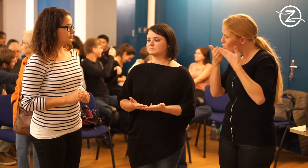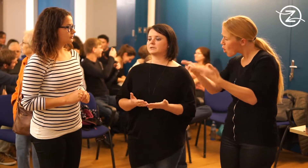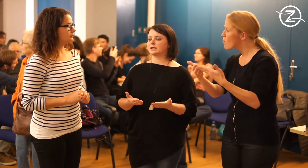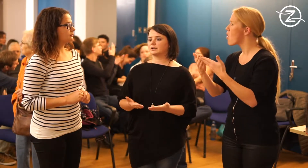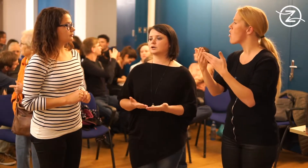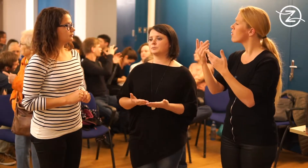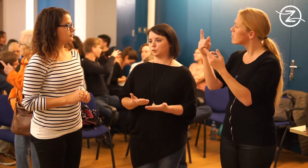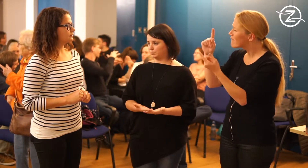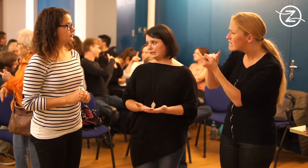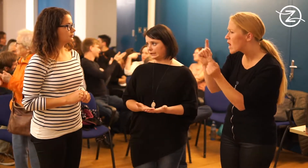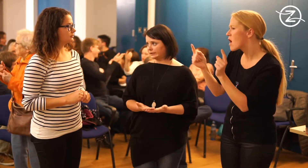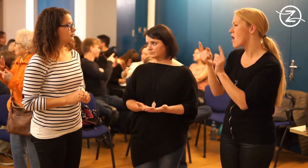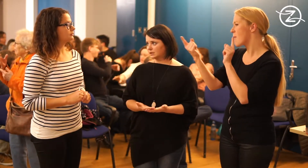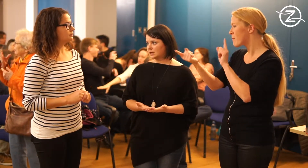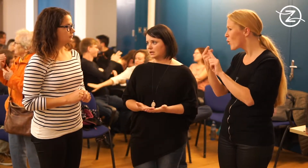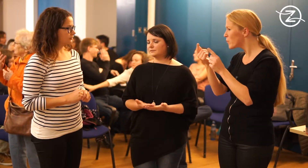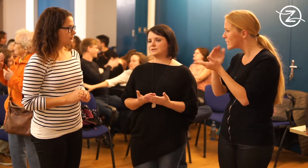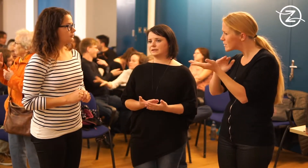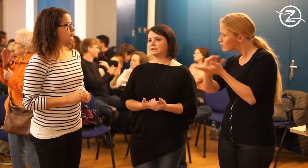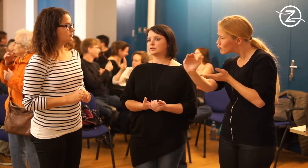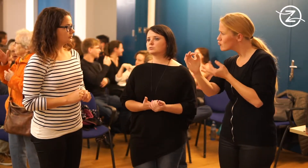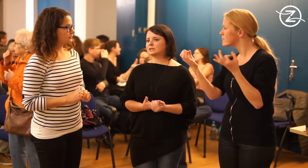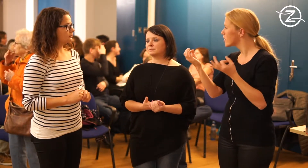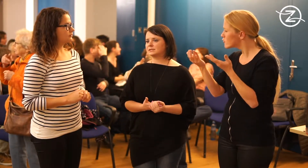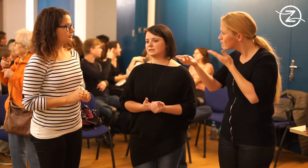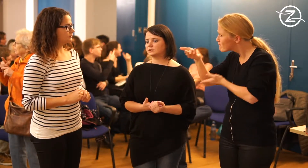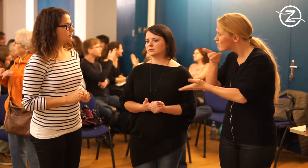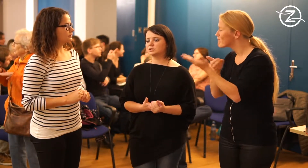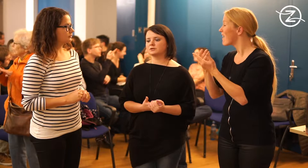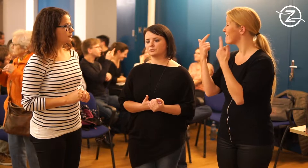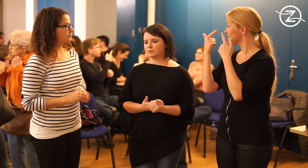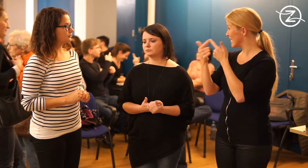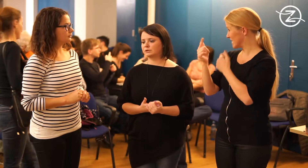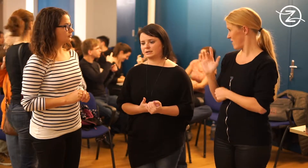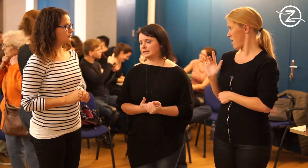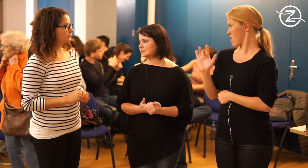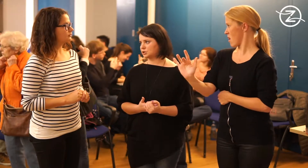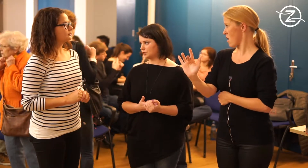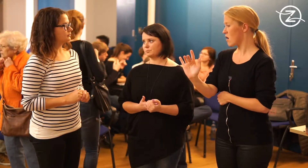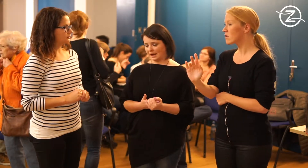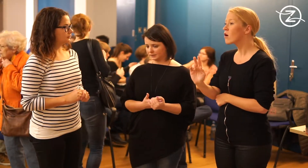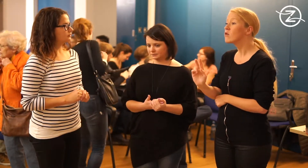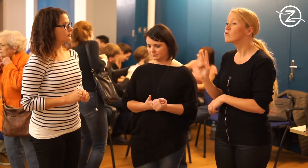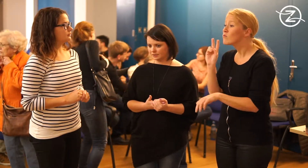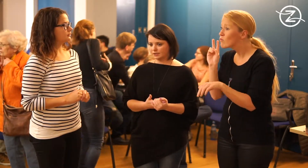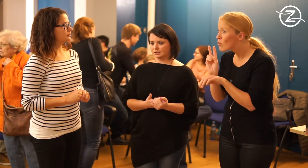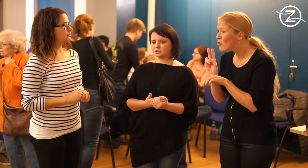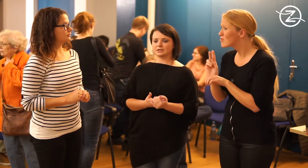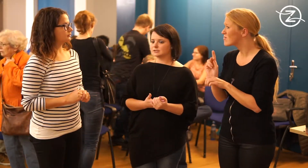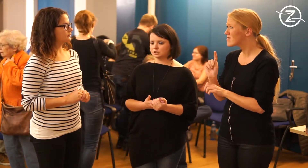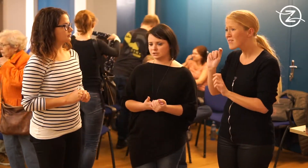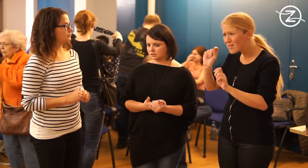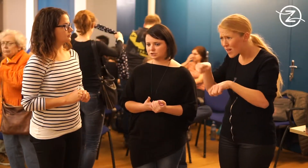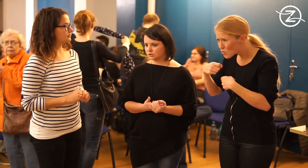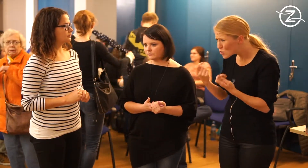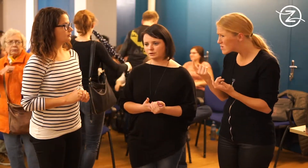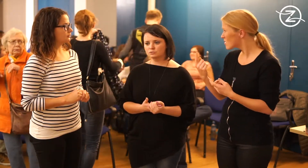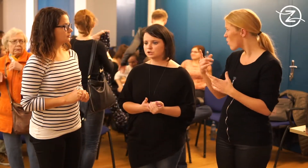vyjednat podmínky a vysvětlit zaměstnavateli, že se nemá čeho obávat.